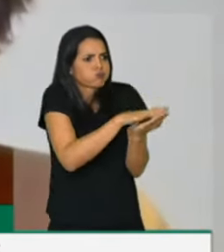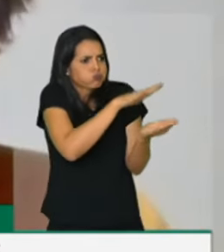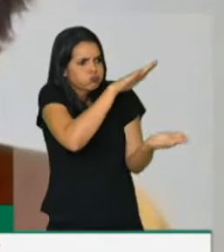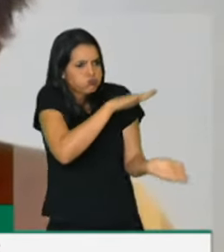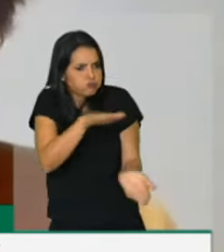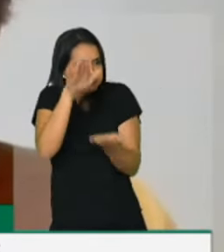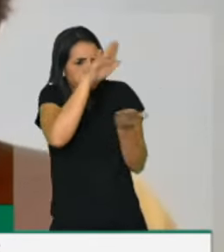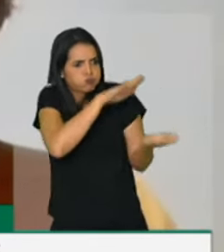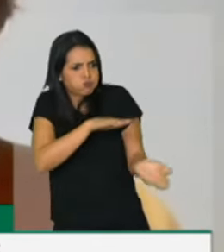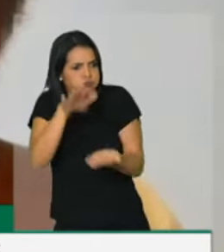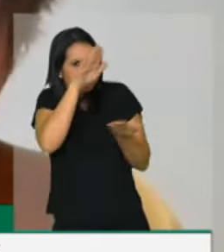S... DIZEMOS, DISSEMOS QUE ERA PRECISO PRIORIZAR ESTA PAUTA.